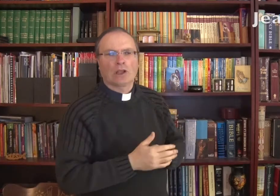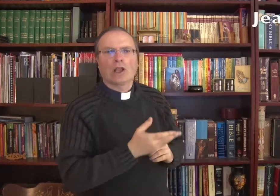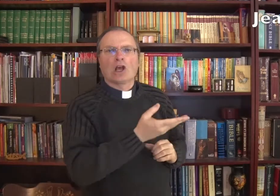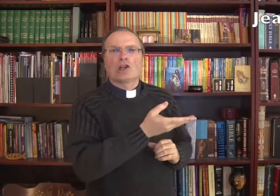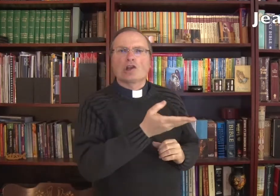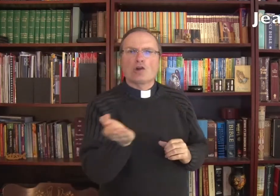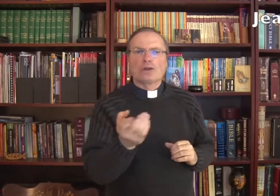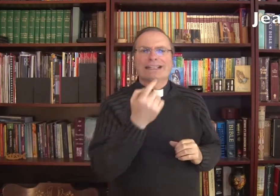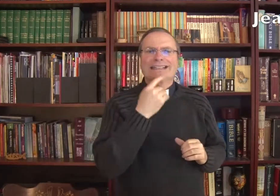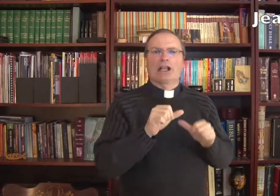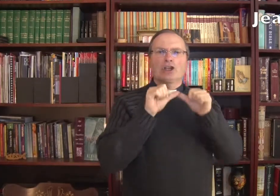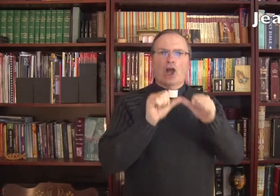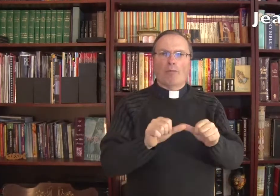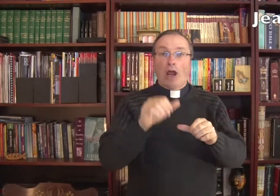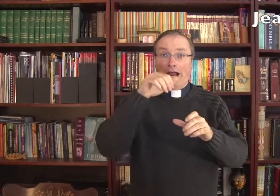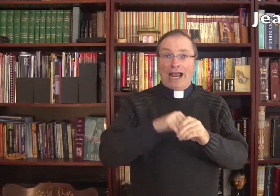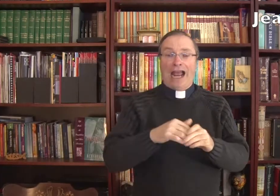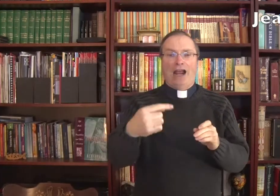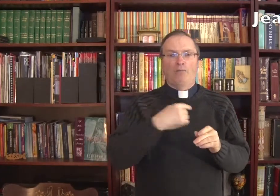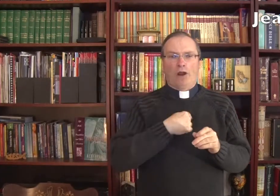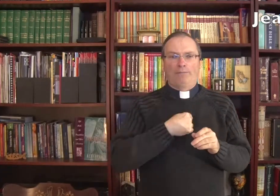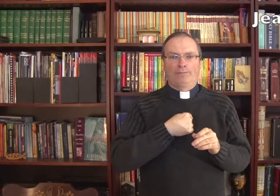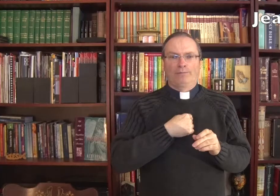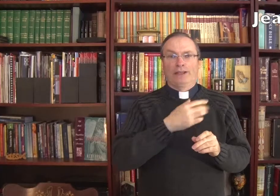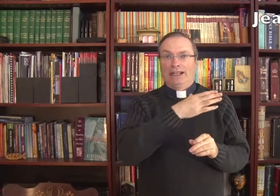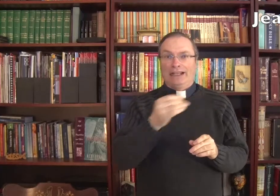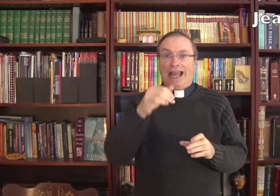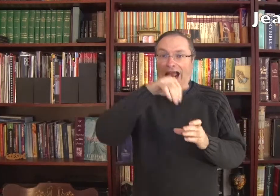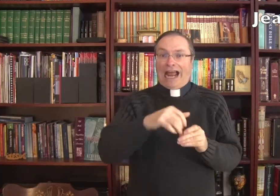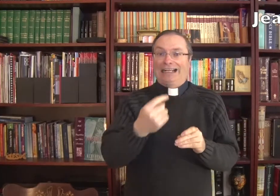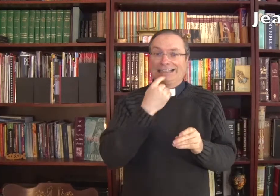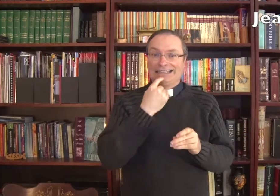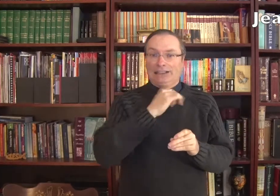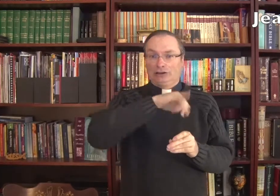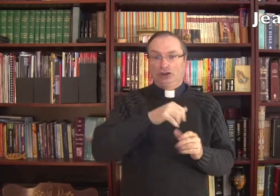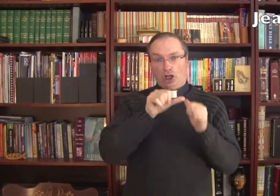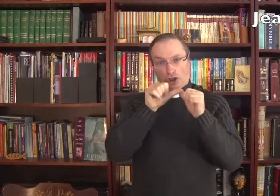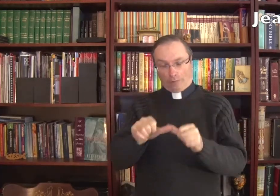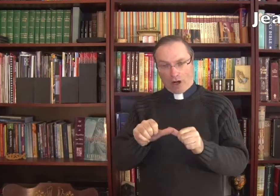Celui qui demeure en moi et en qui je demeure